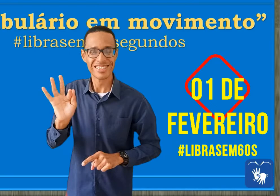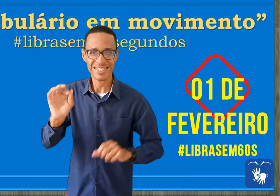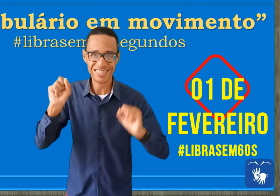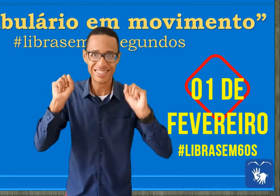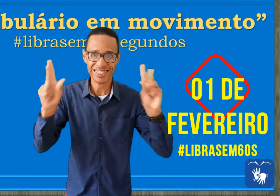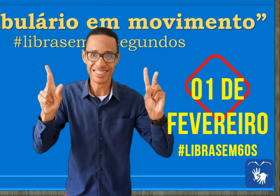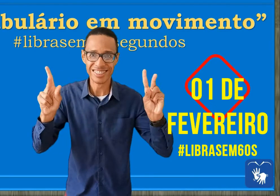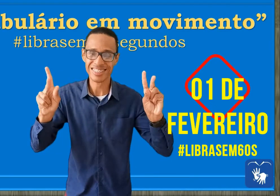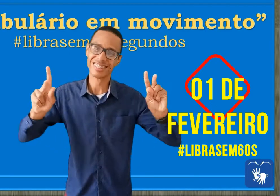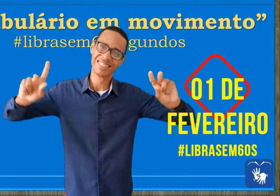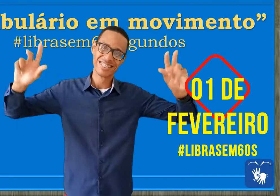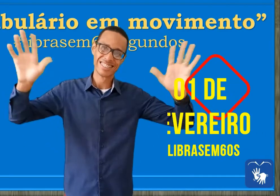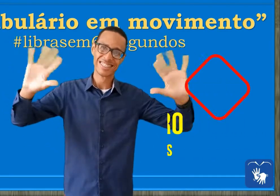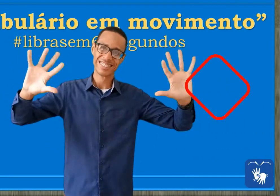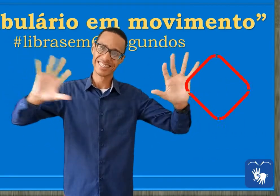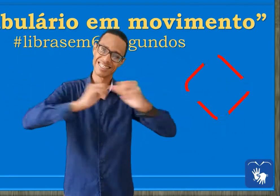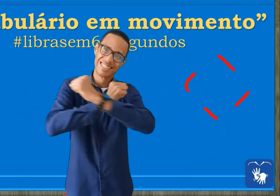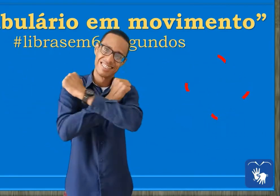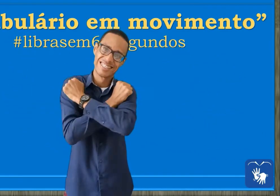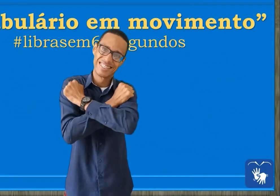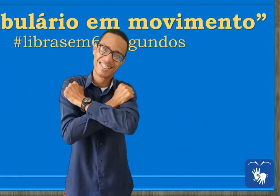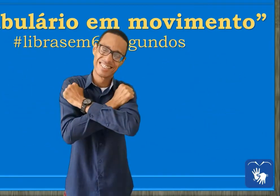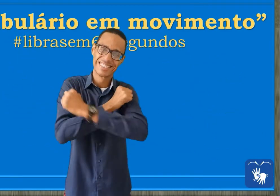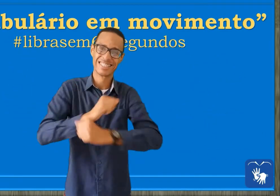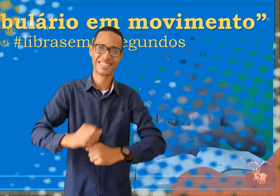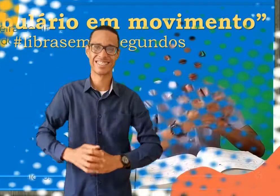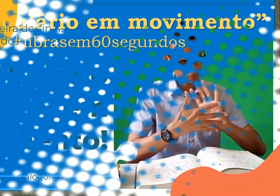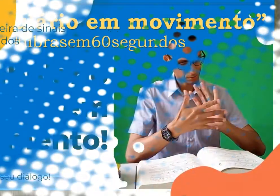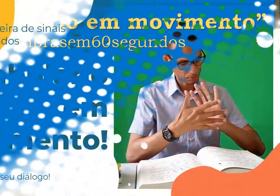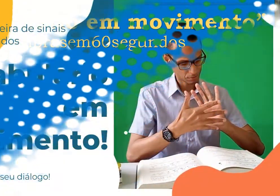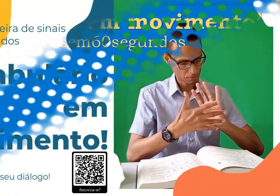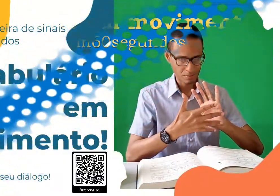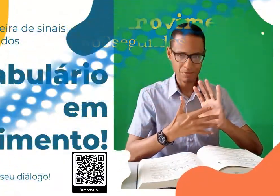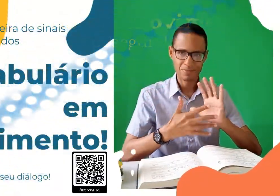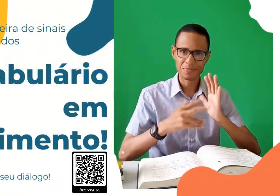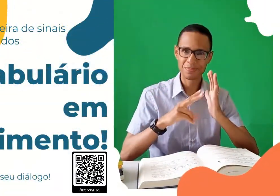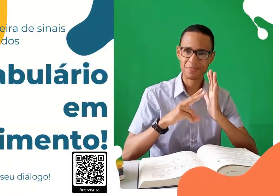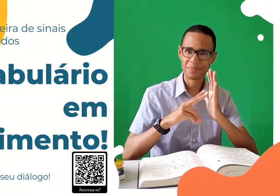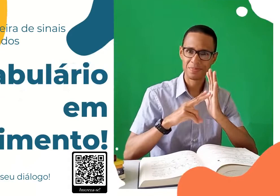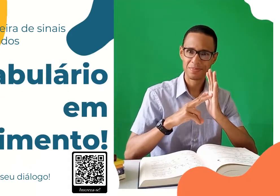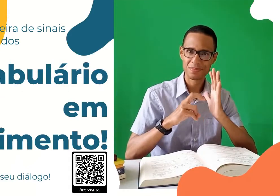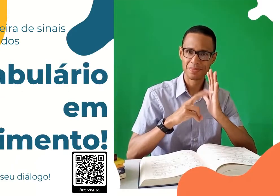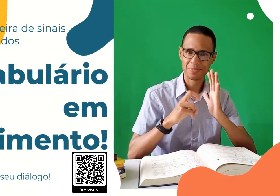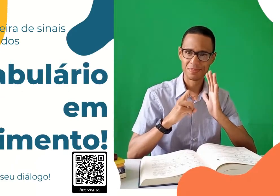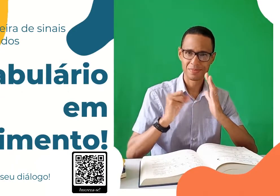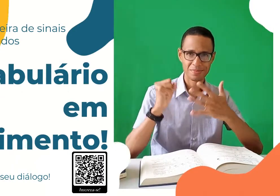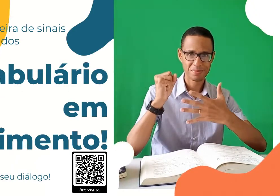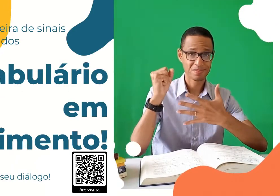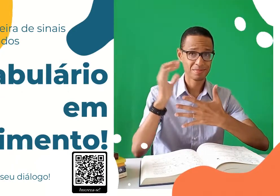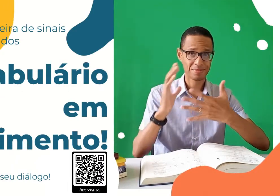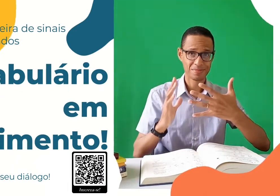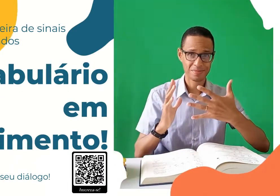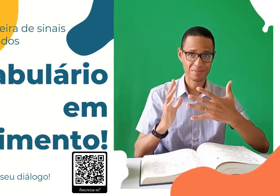Até lá, abraços! ATIVE A LEGENDA EM PORTUGUÊS